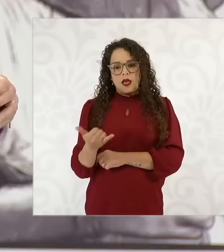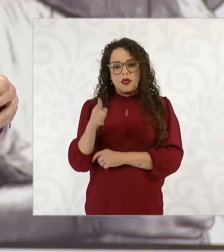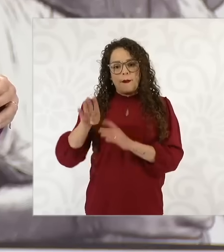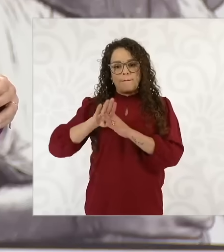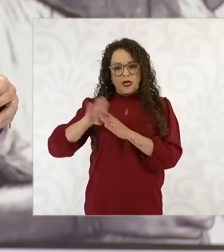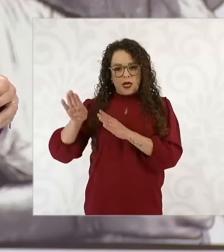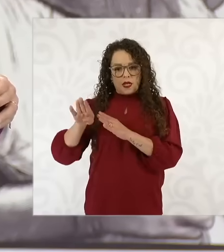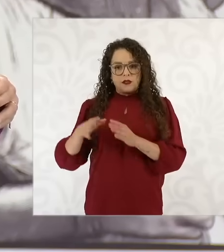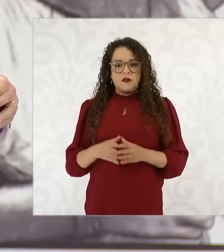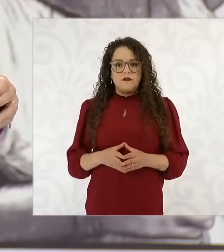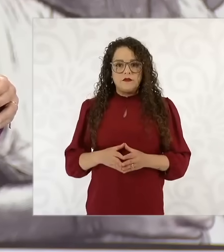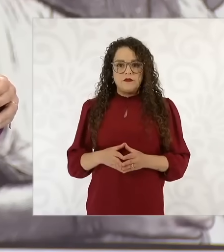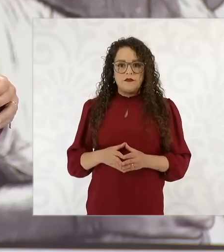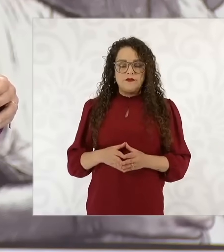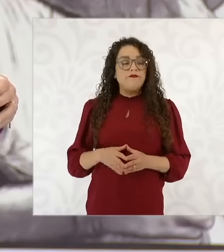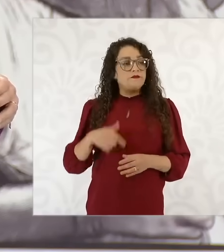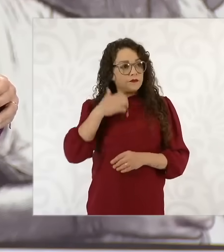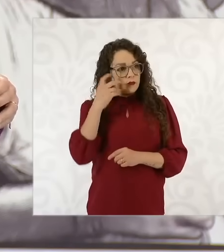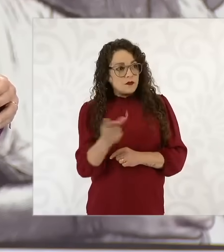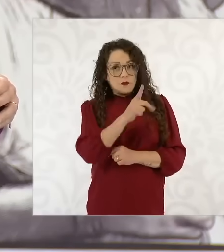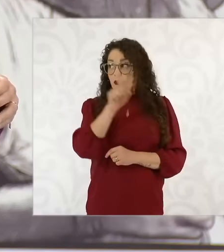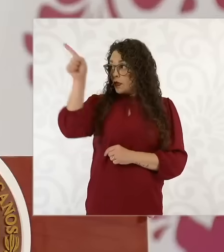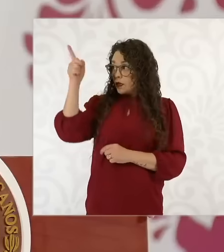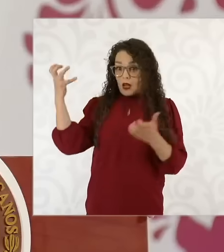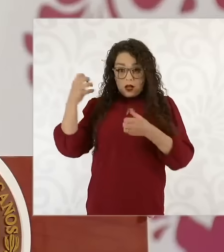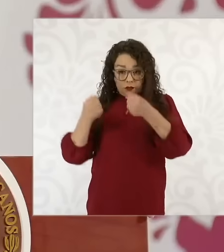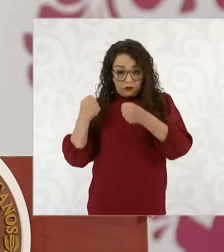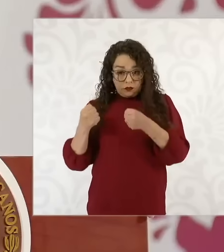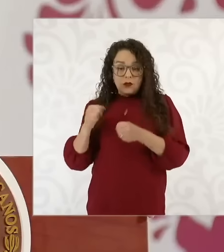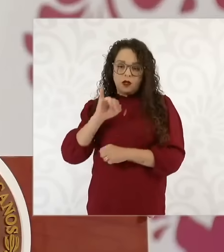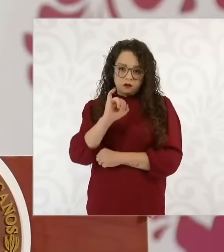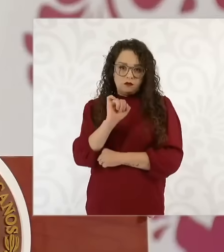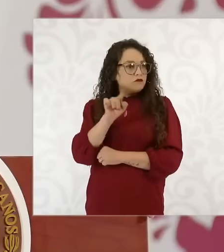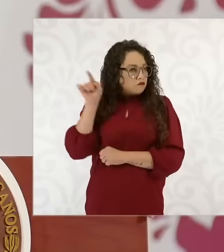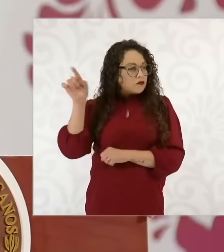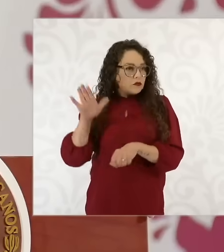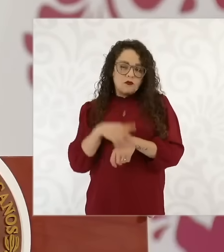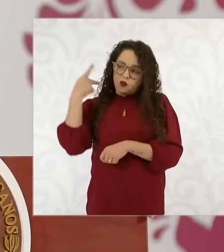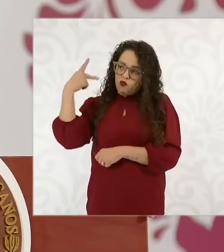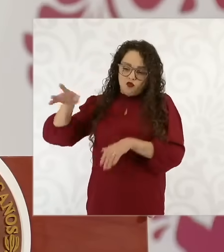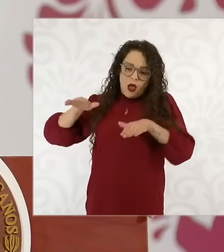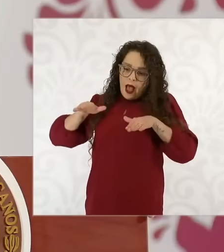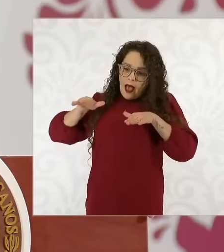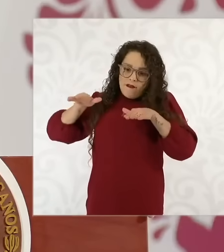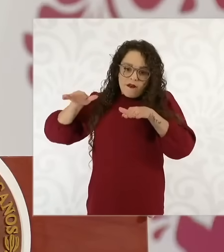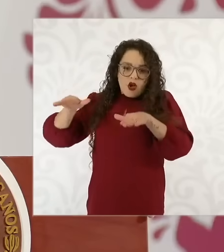porque es es un avión de ellos, pero esa petición de México en una cierta zona en donde se busca una